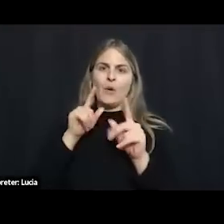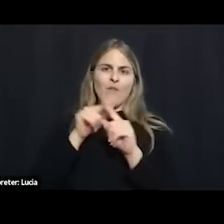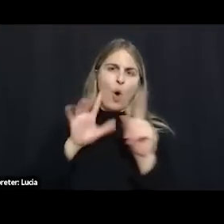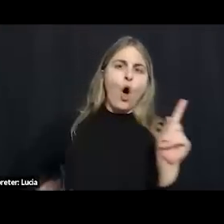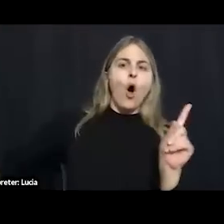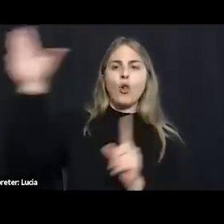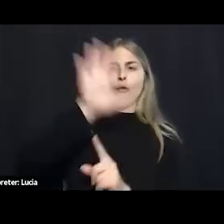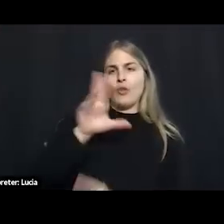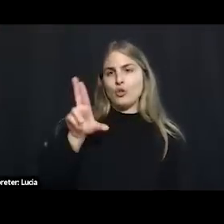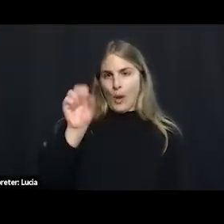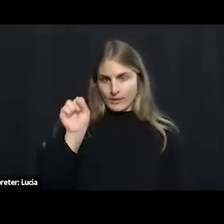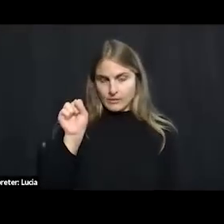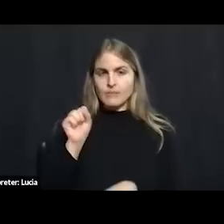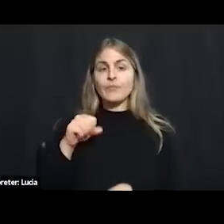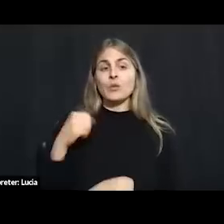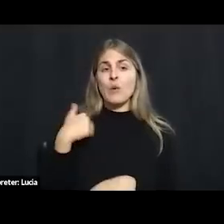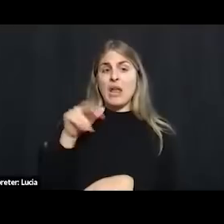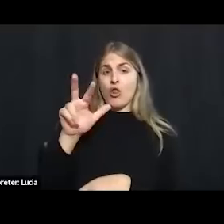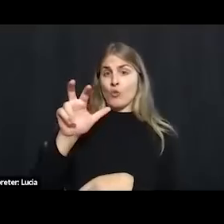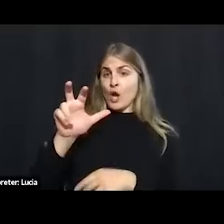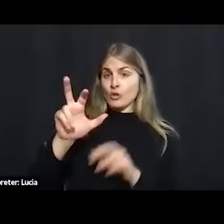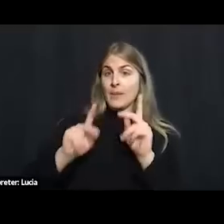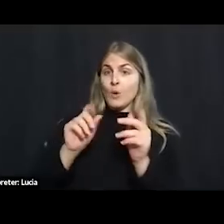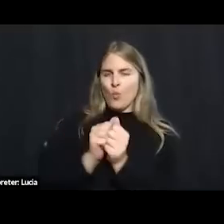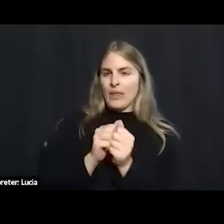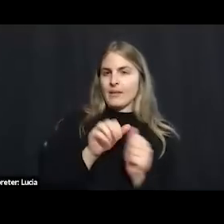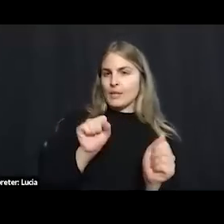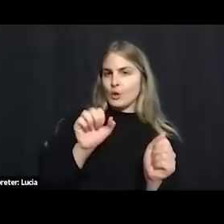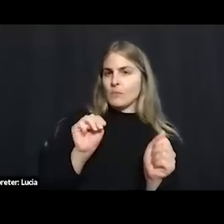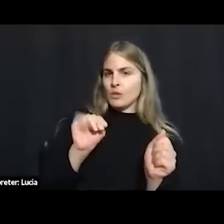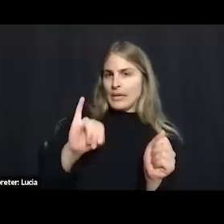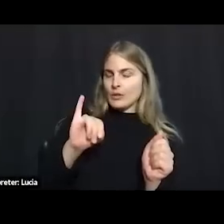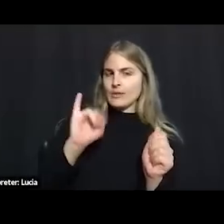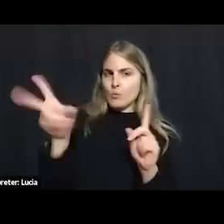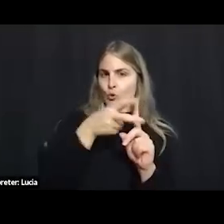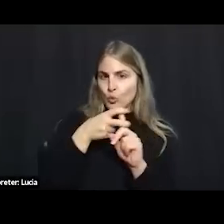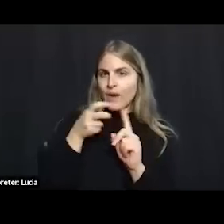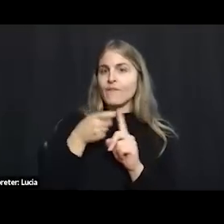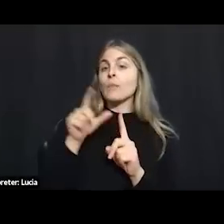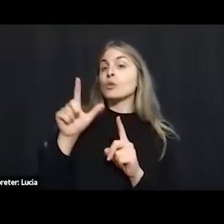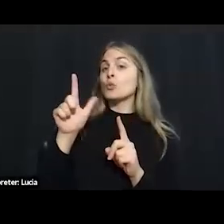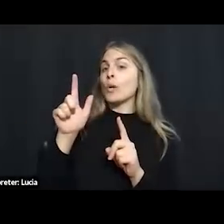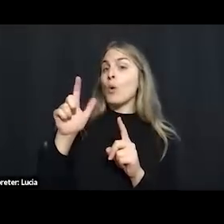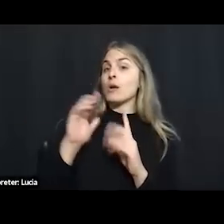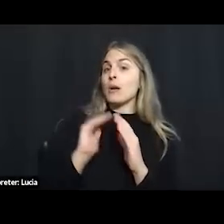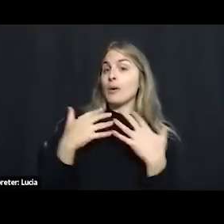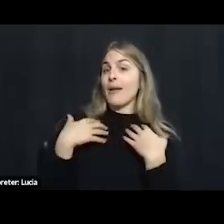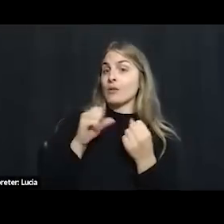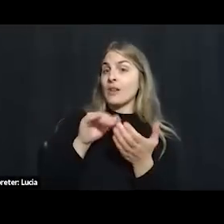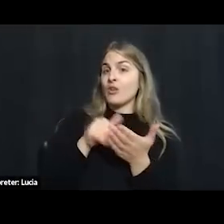Tuvimos 300 personas con trastornos mentales graves reclutadas de 21 centros comunitarios de salud mental en 15 estados.